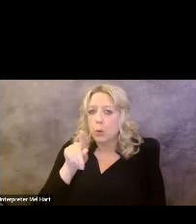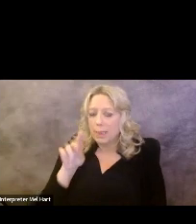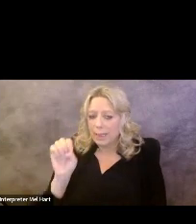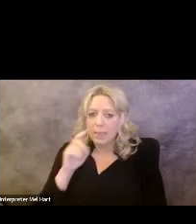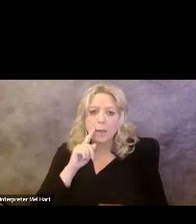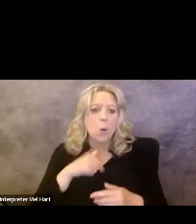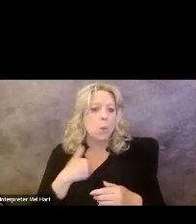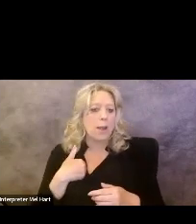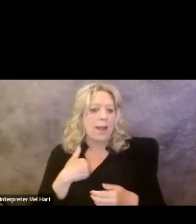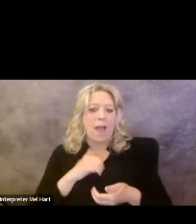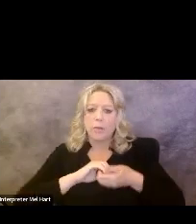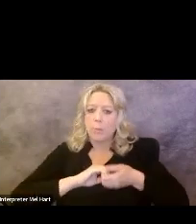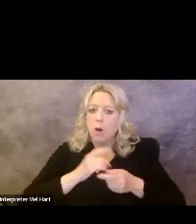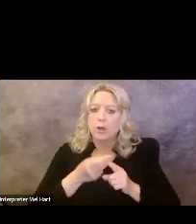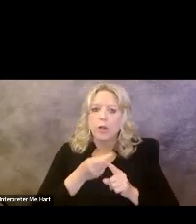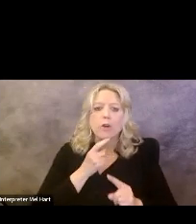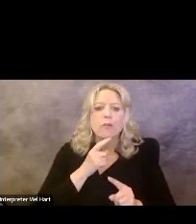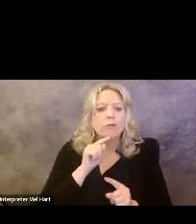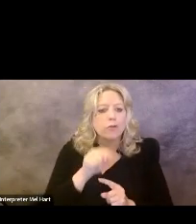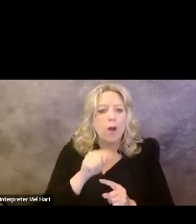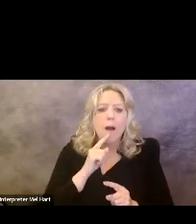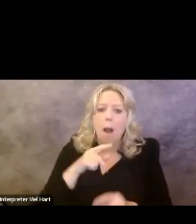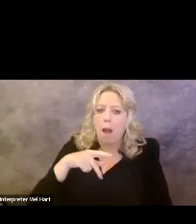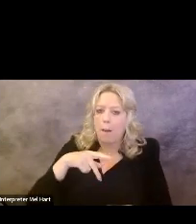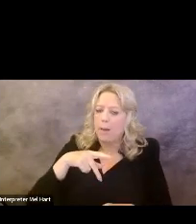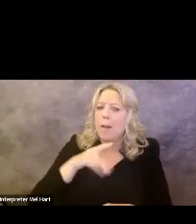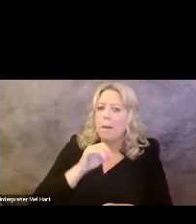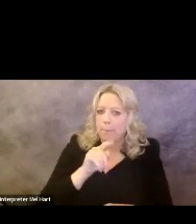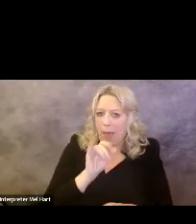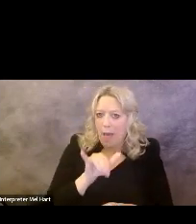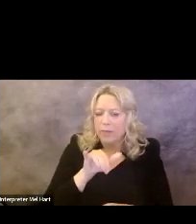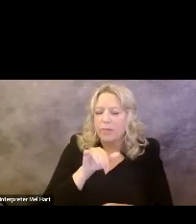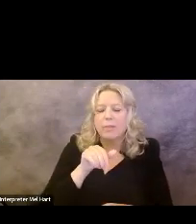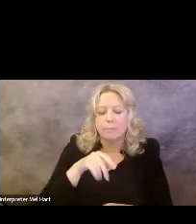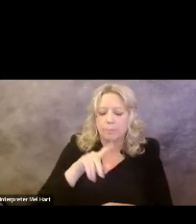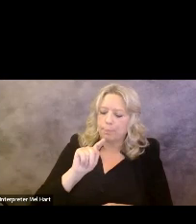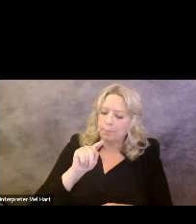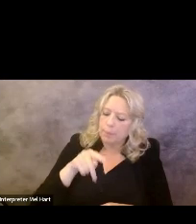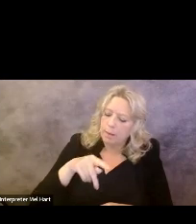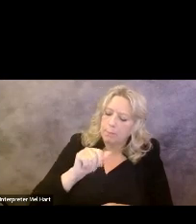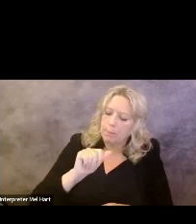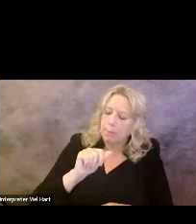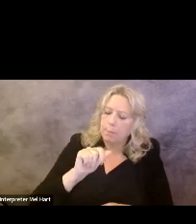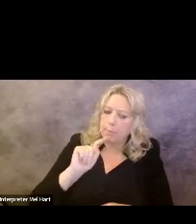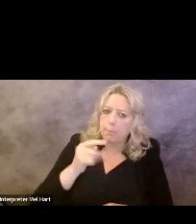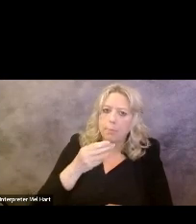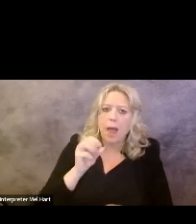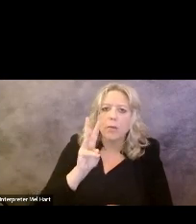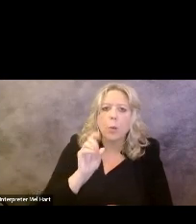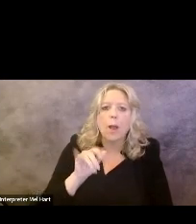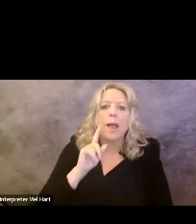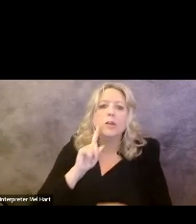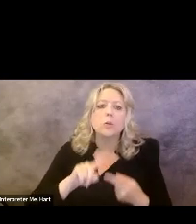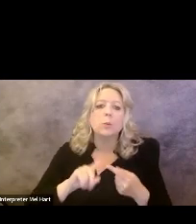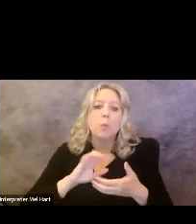Pathways to Partnership Elena Bramble de Rowell y un agradecimiento enorme a Noelia por la